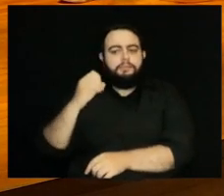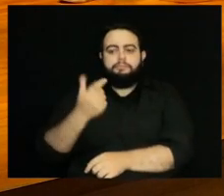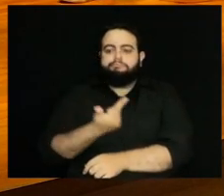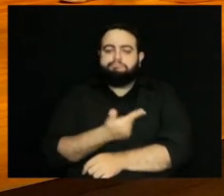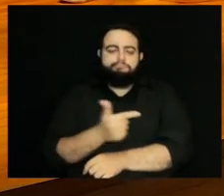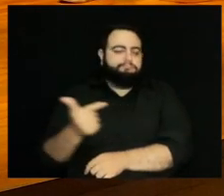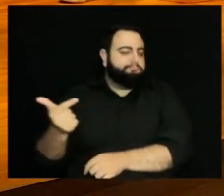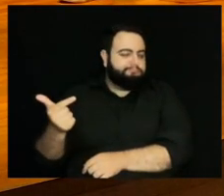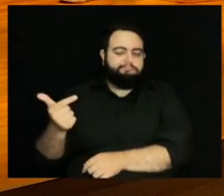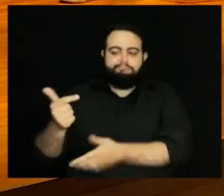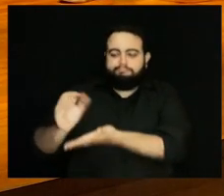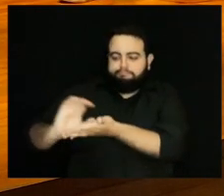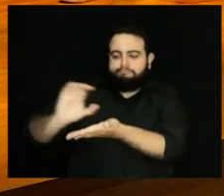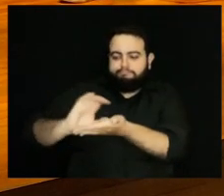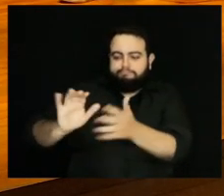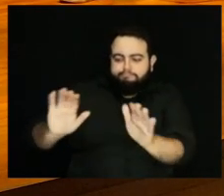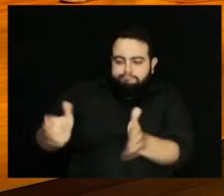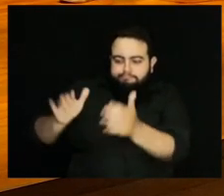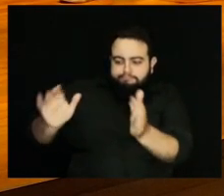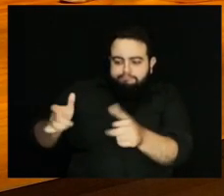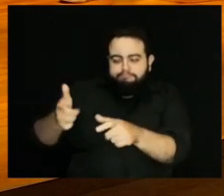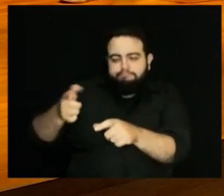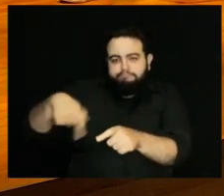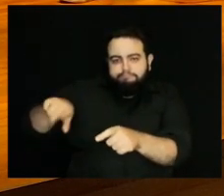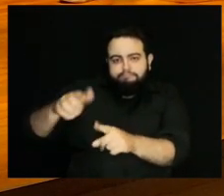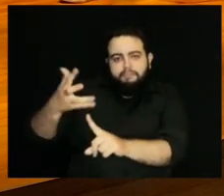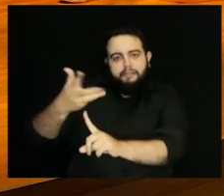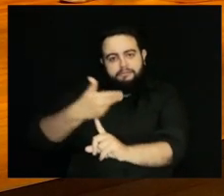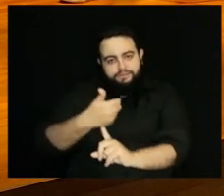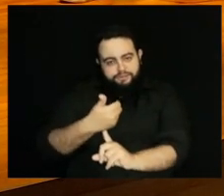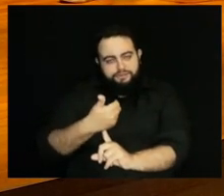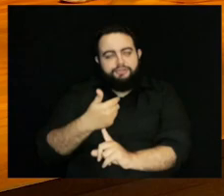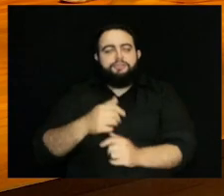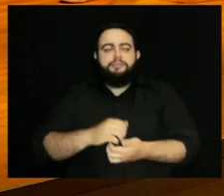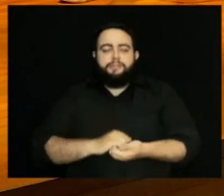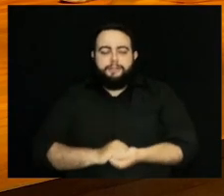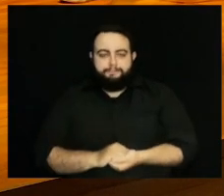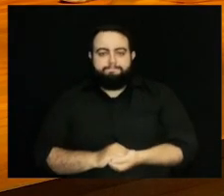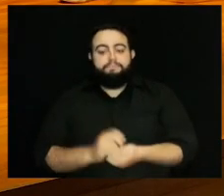que bancasse assim né, de uma forma importante. Então esses caras são menos conhecidos. O Vitor